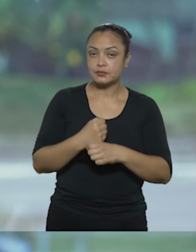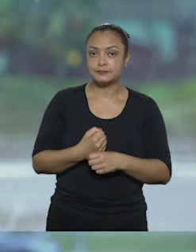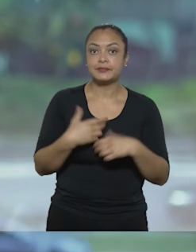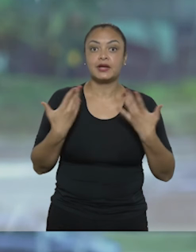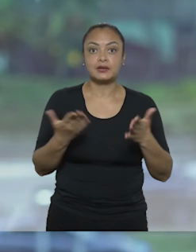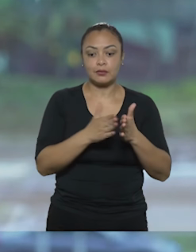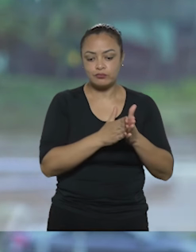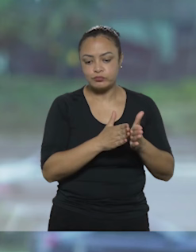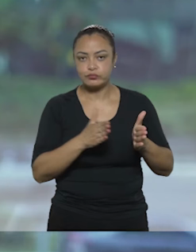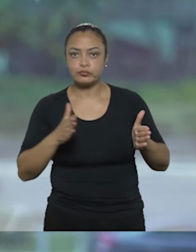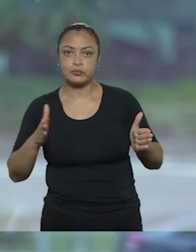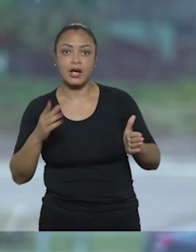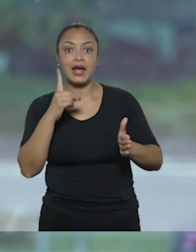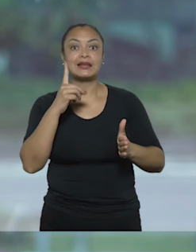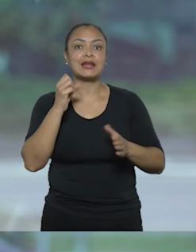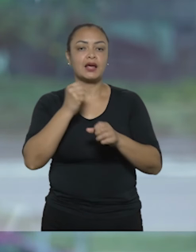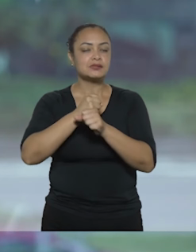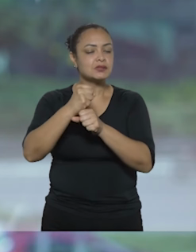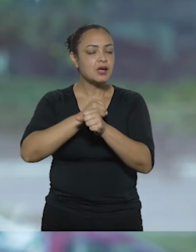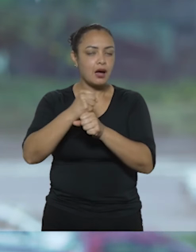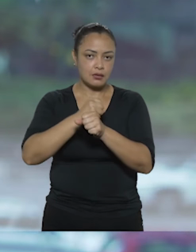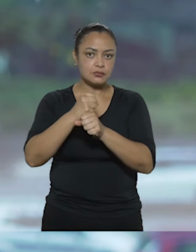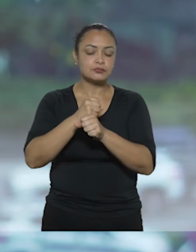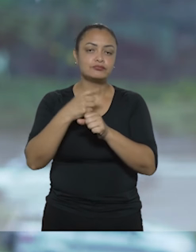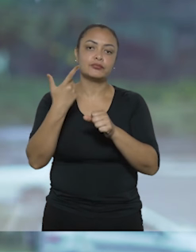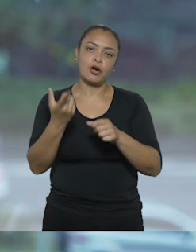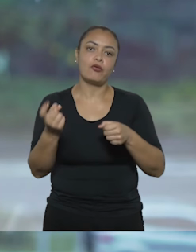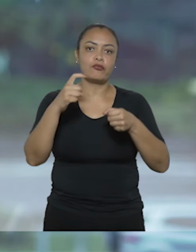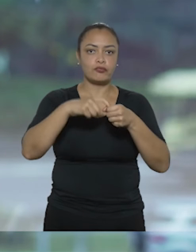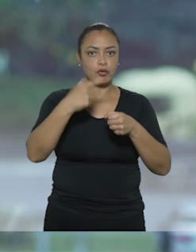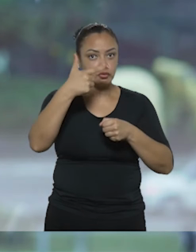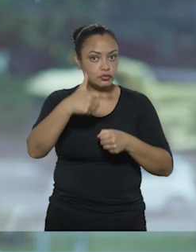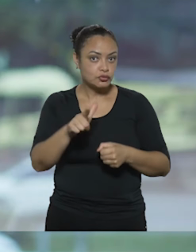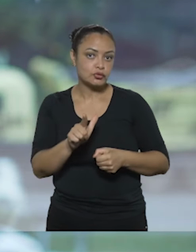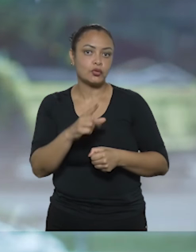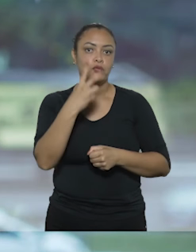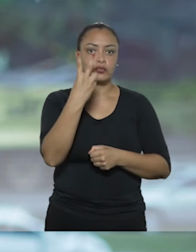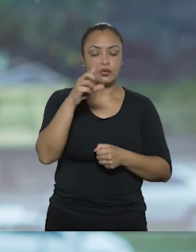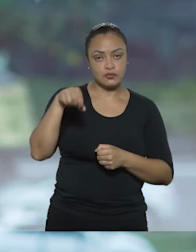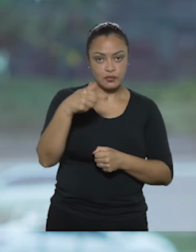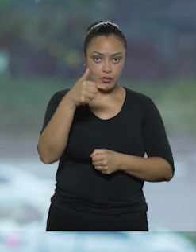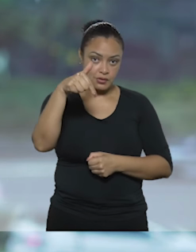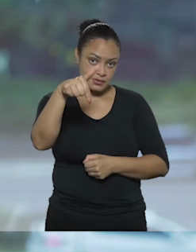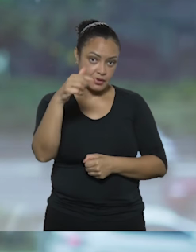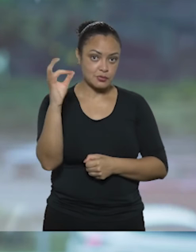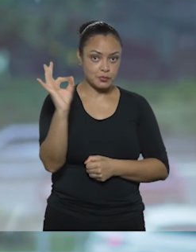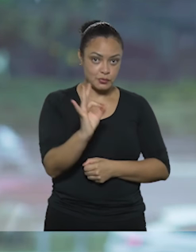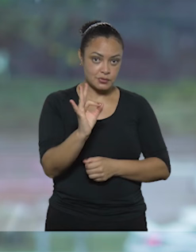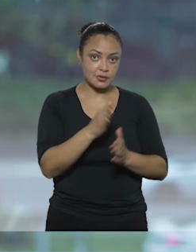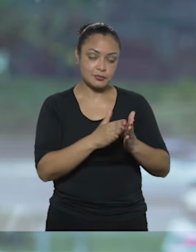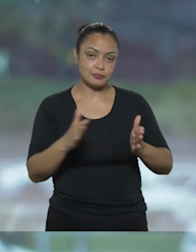As chamadas Treasuries de 10 anos estão de volta no patamar de 2,7% ao ano, tudo ficando